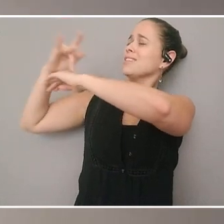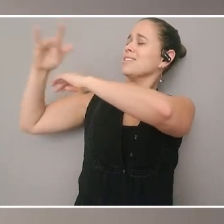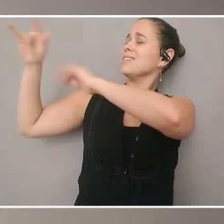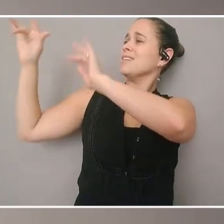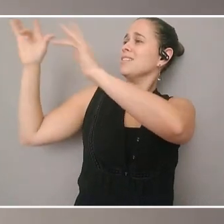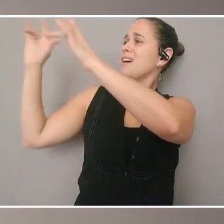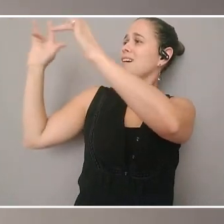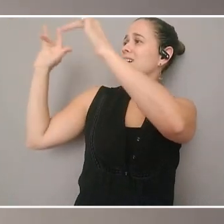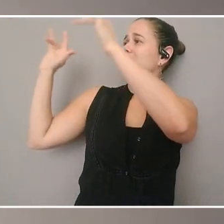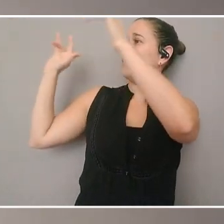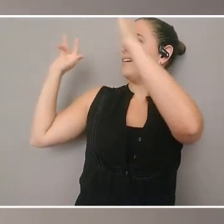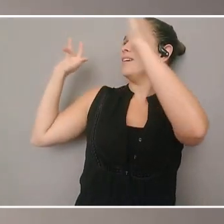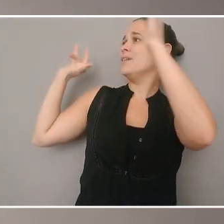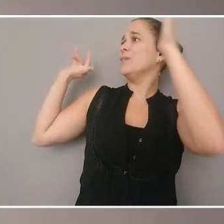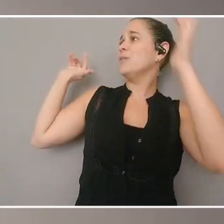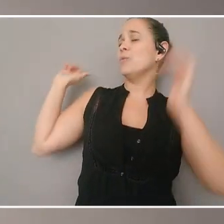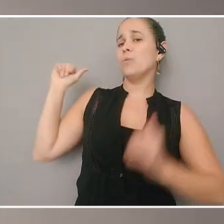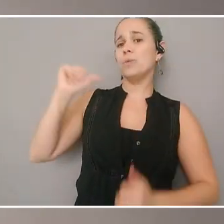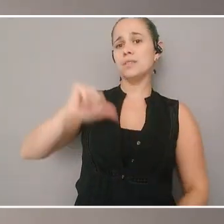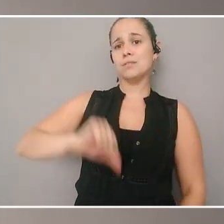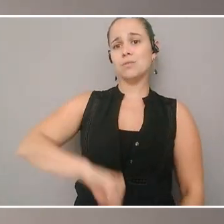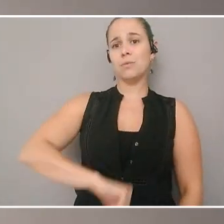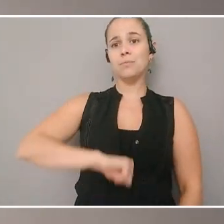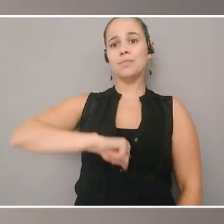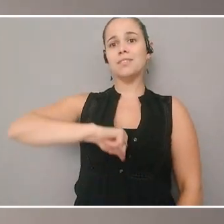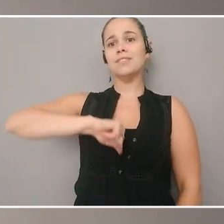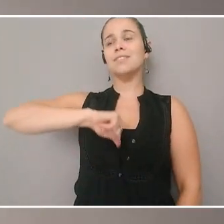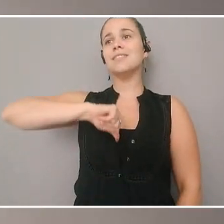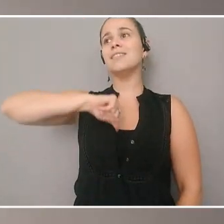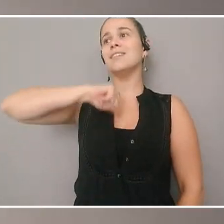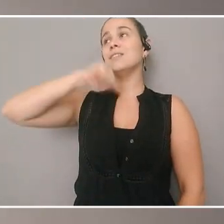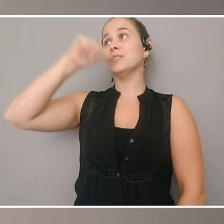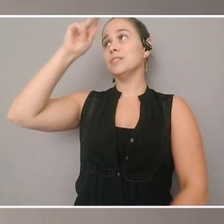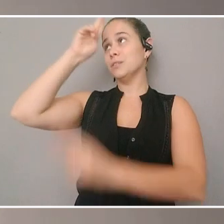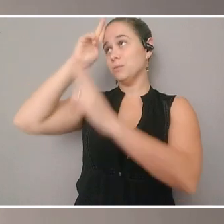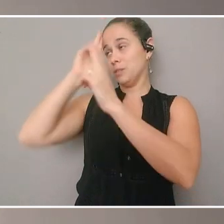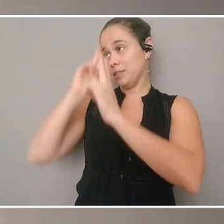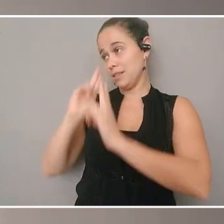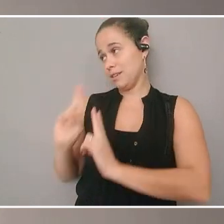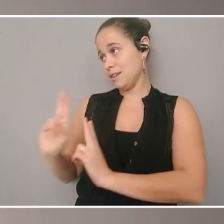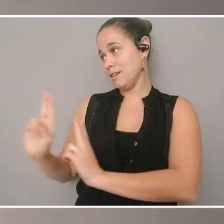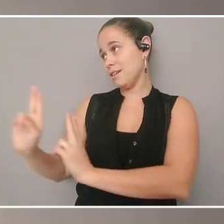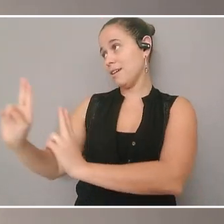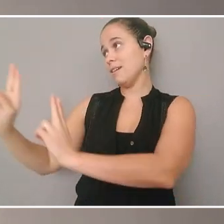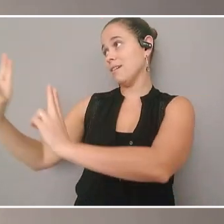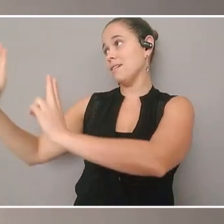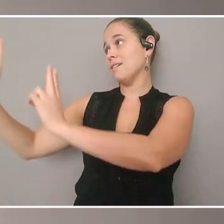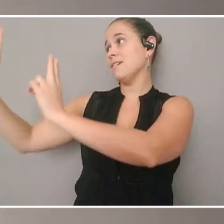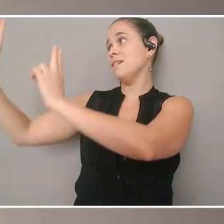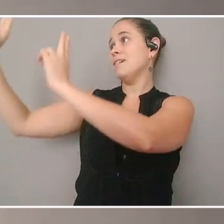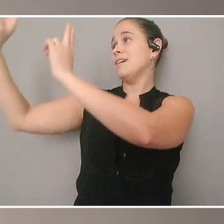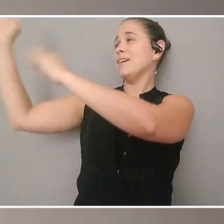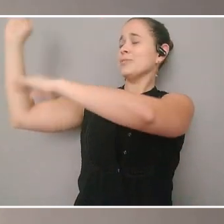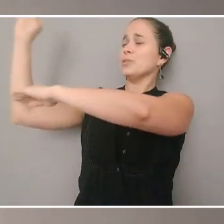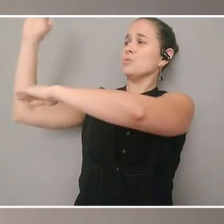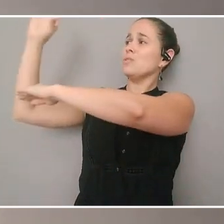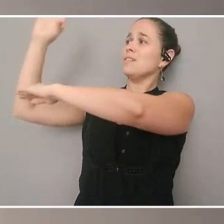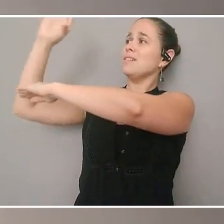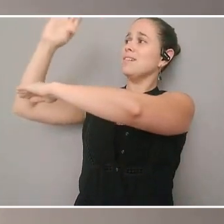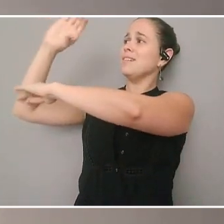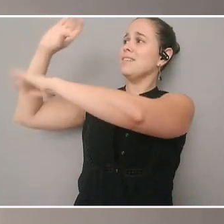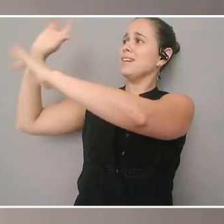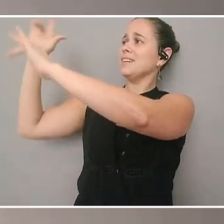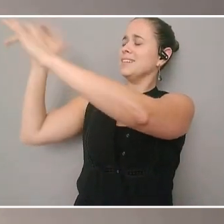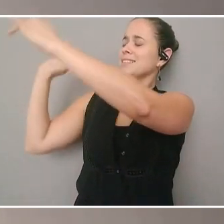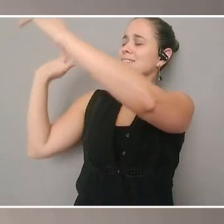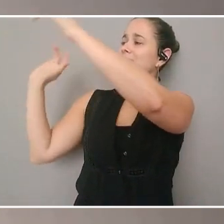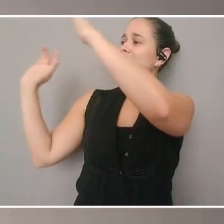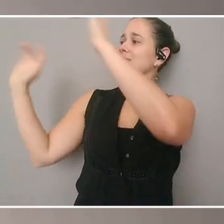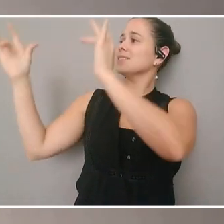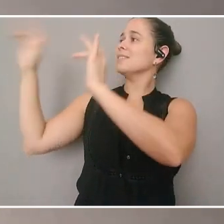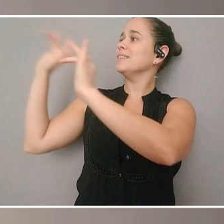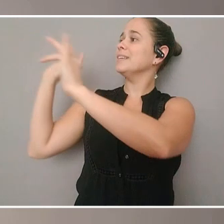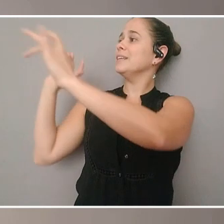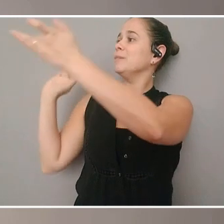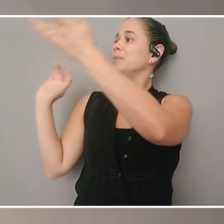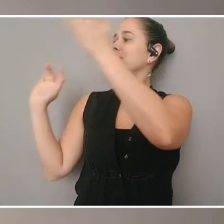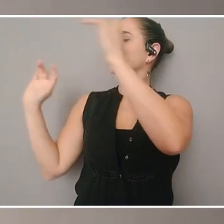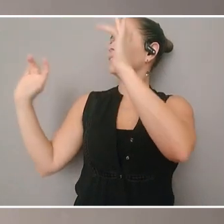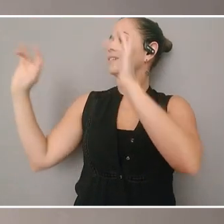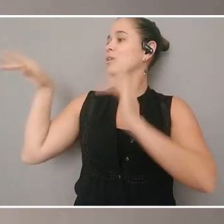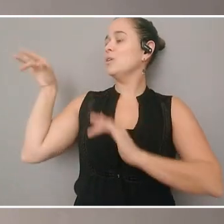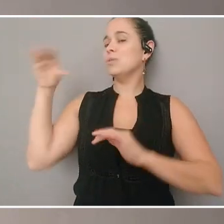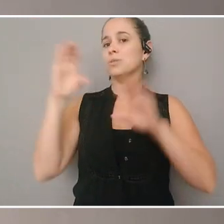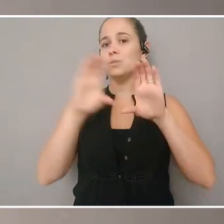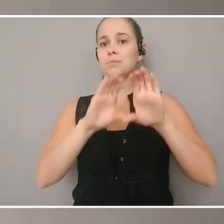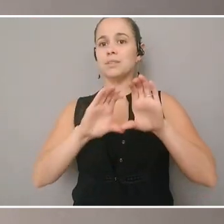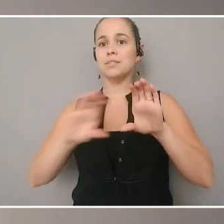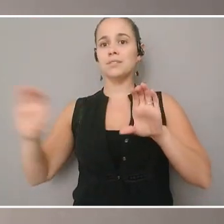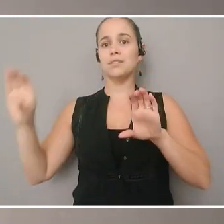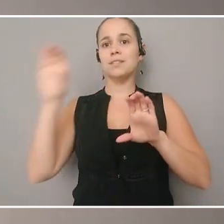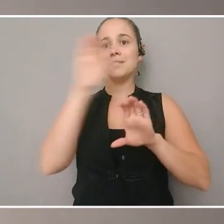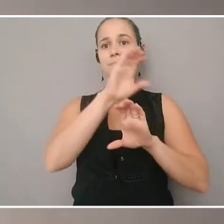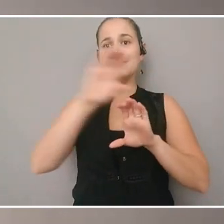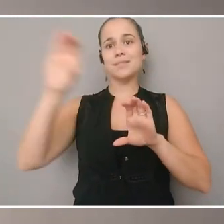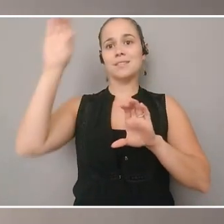que tan orgullosamente saludamos en el crepúsculo